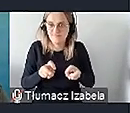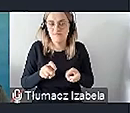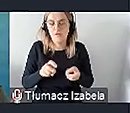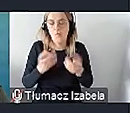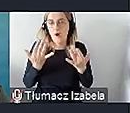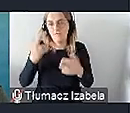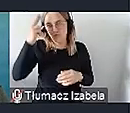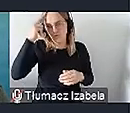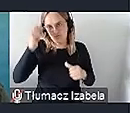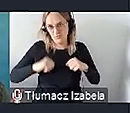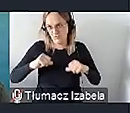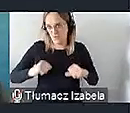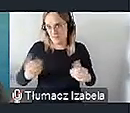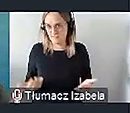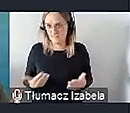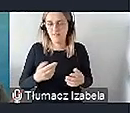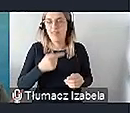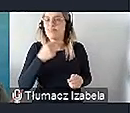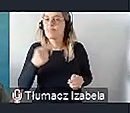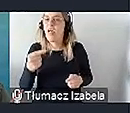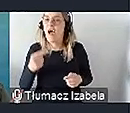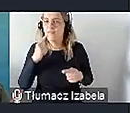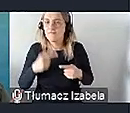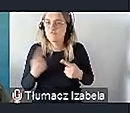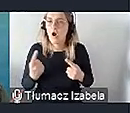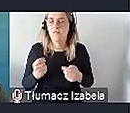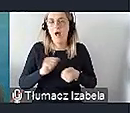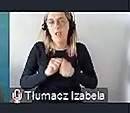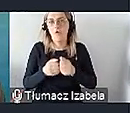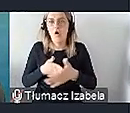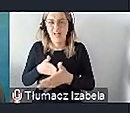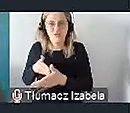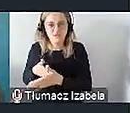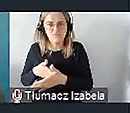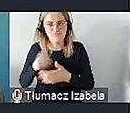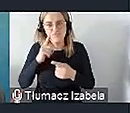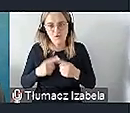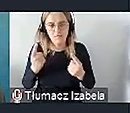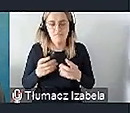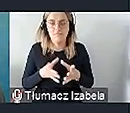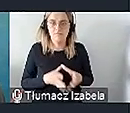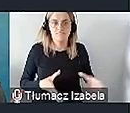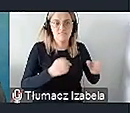Jeżeli wszystkie negatywne czy ograniczające przekonania włożymy do worka pod tytułem "Pan Krytyk Wewnętrzny"